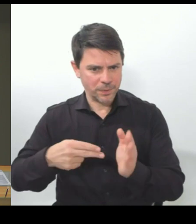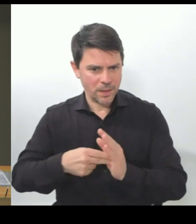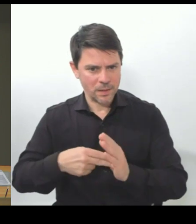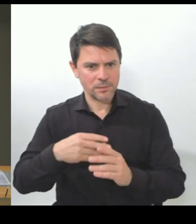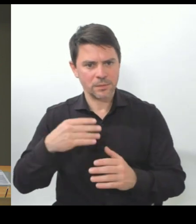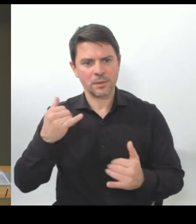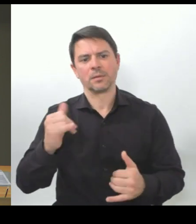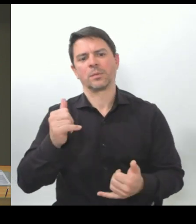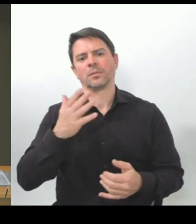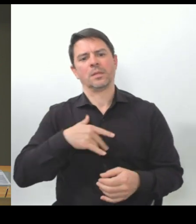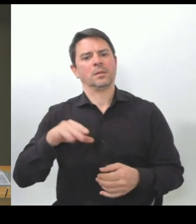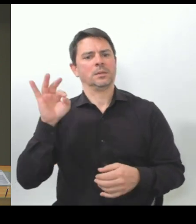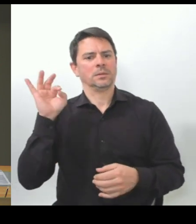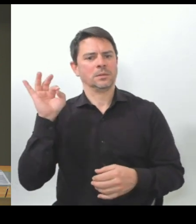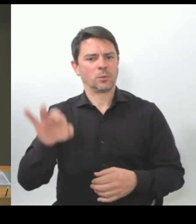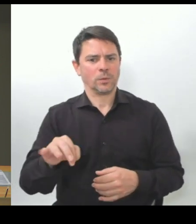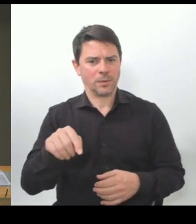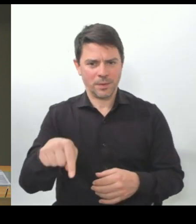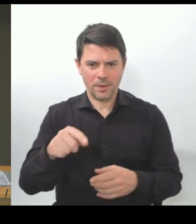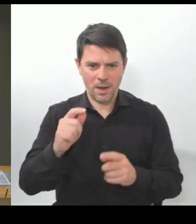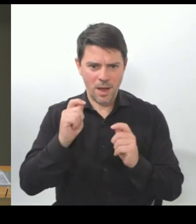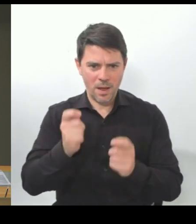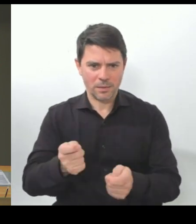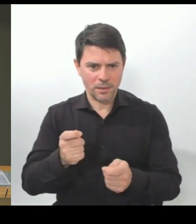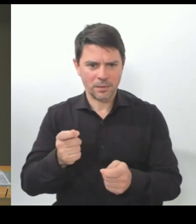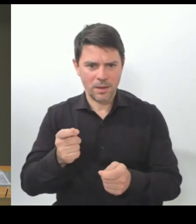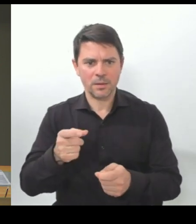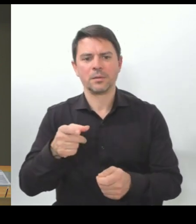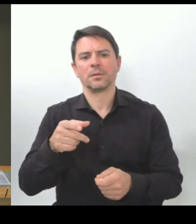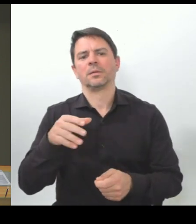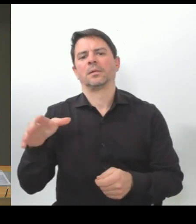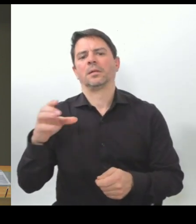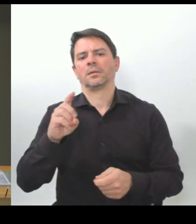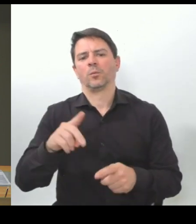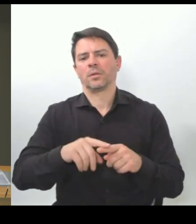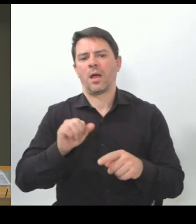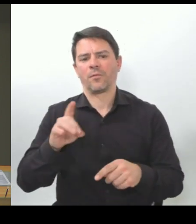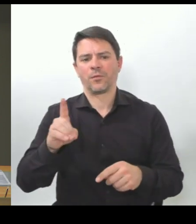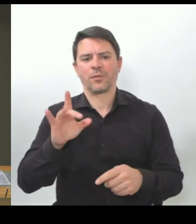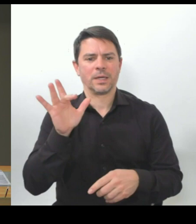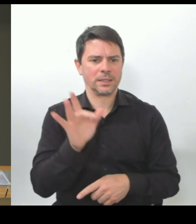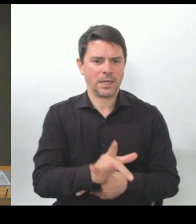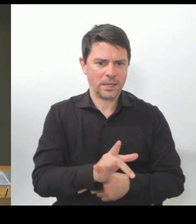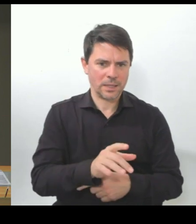Fraktion zu dem Antrag der AfD Fraktion auf Drucksache 19 und zwar 19 empfiehlt der Fachausschuss gemäß der